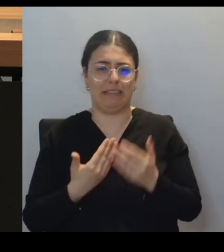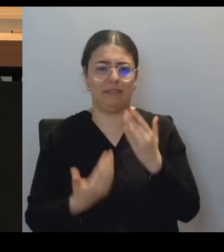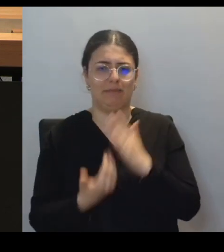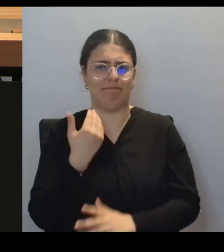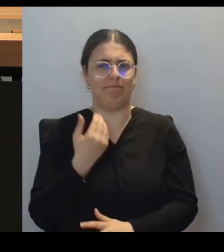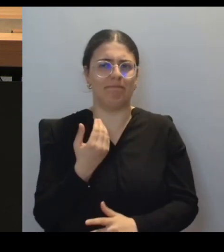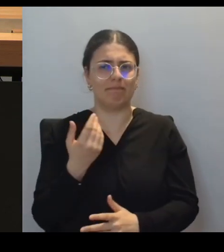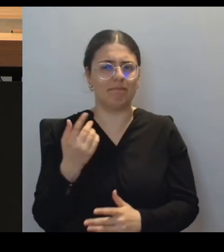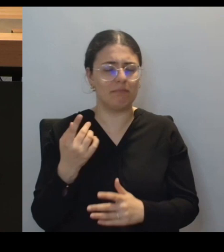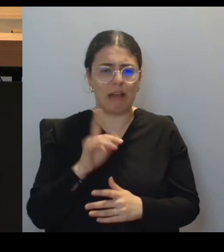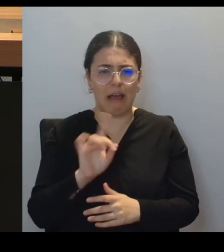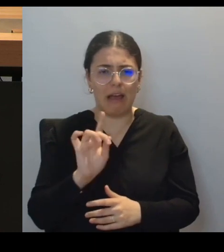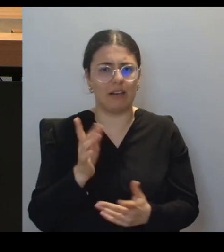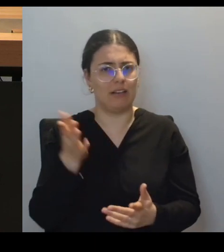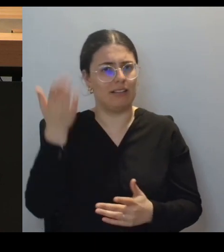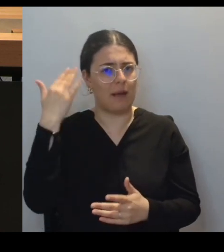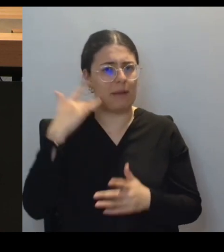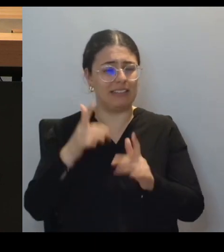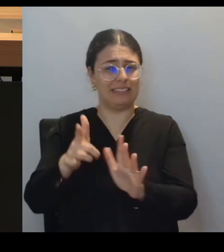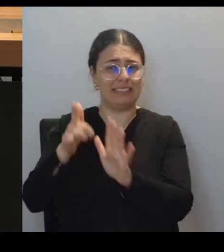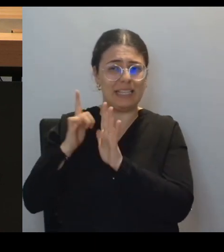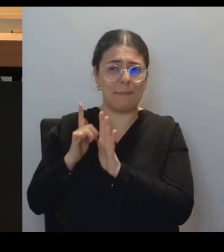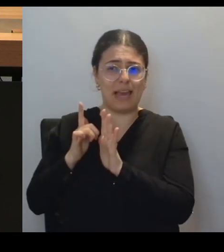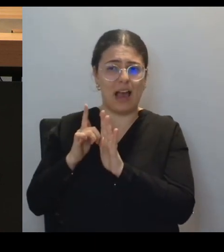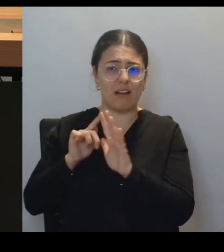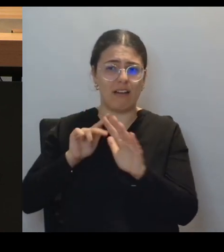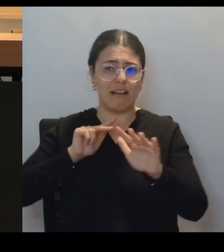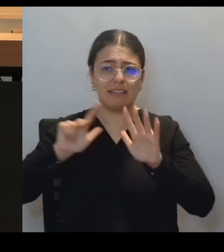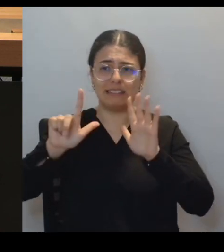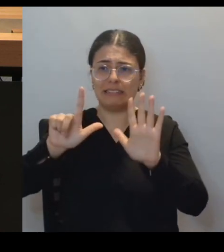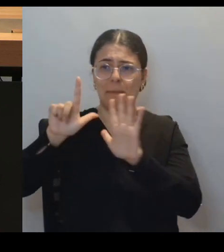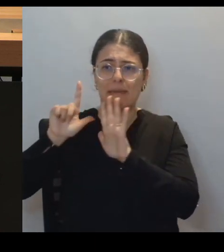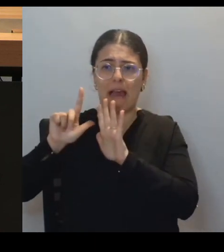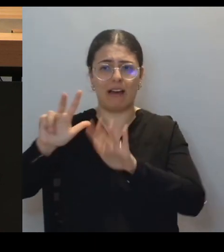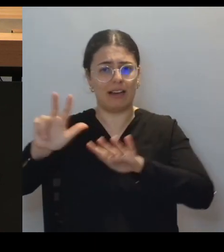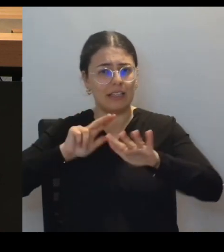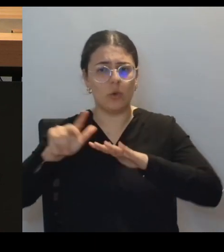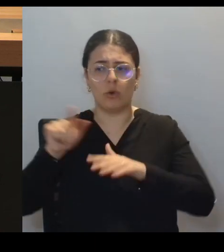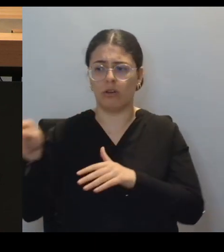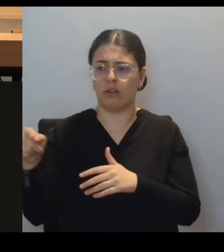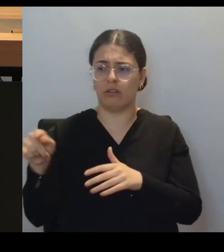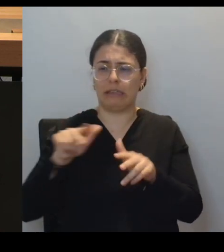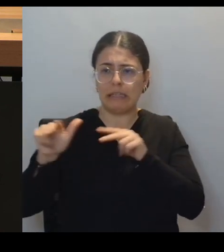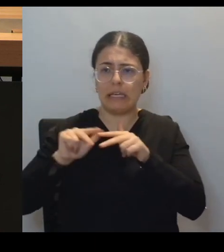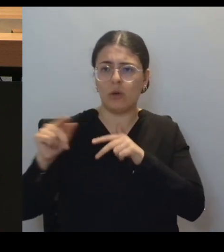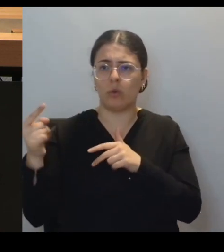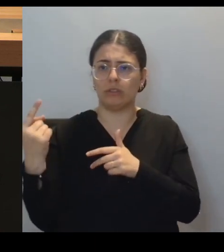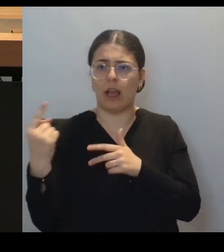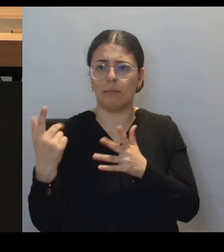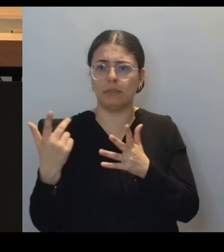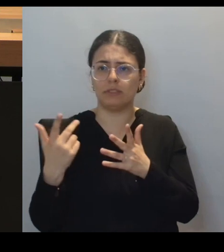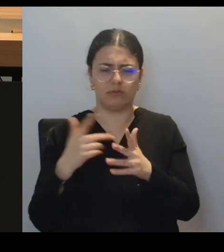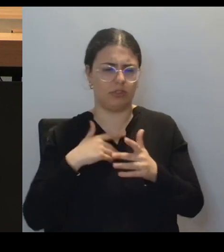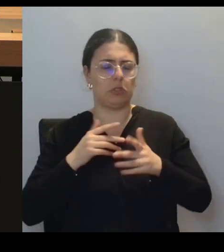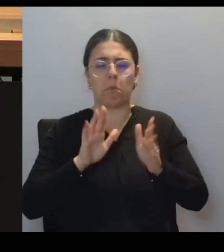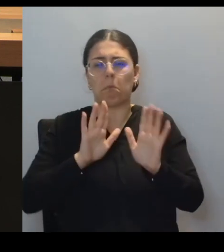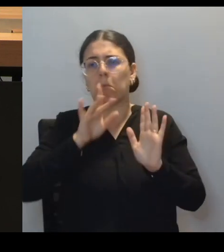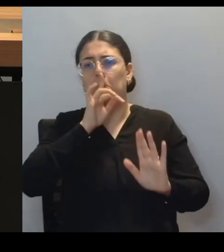unternommen haben, wo Sie doch die Mehrheit hatten. Ja, aber Statistiken zu zitieren und Koordinierungsstellen aufzuzählen,